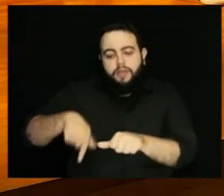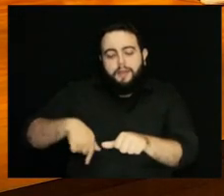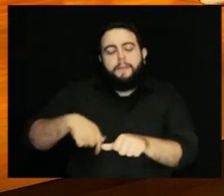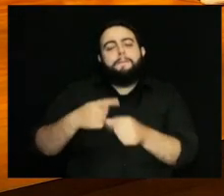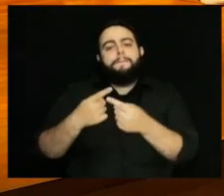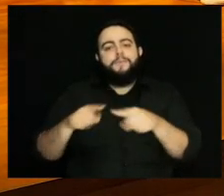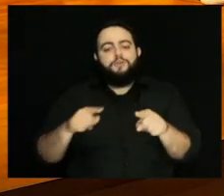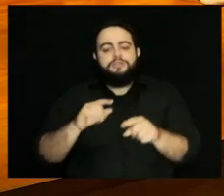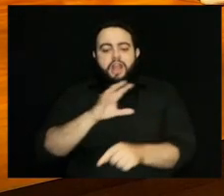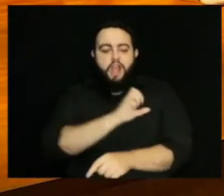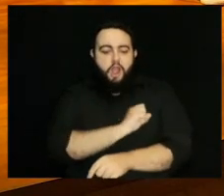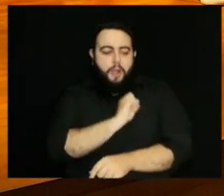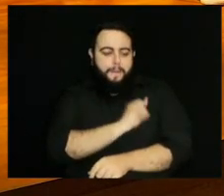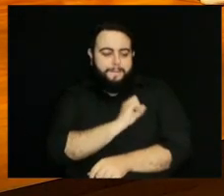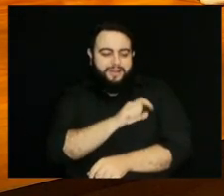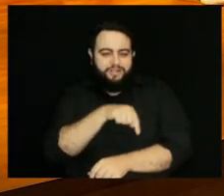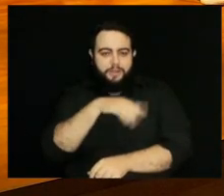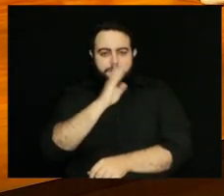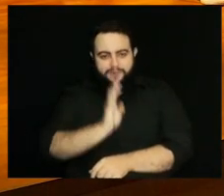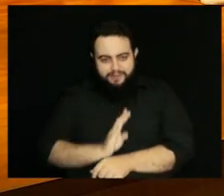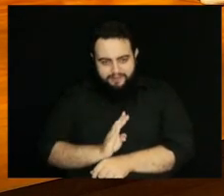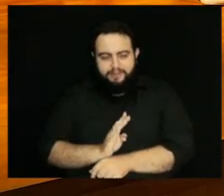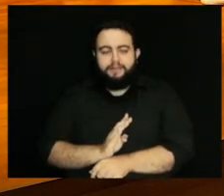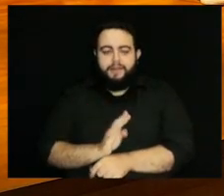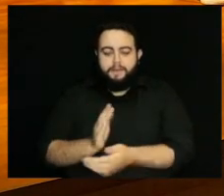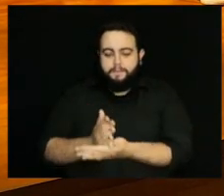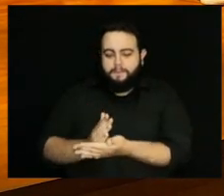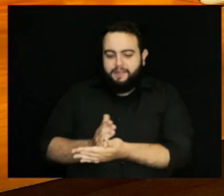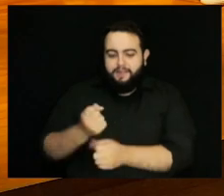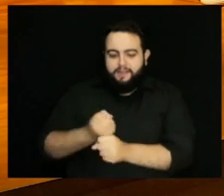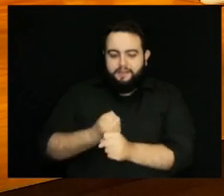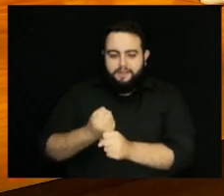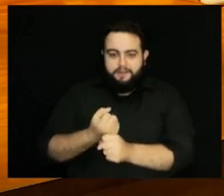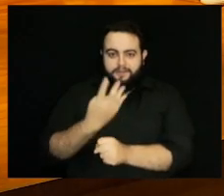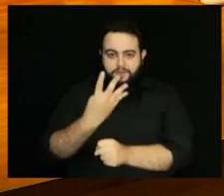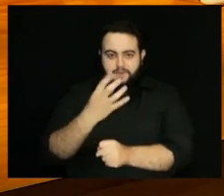excelência a partir da segunda metade dos anos 40, que até então a música romântica era valsa.